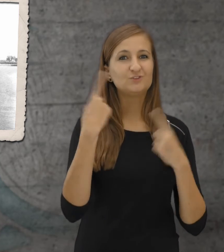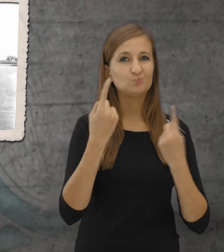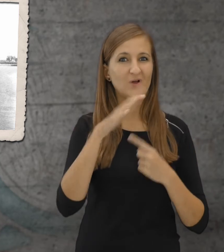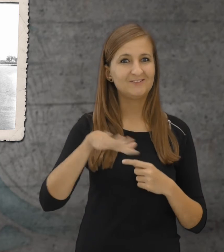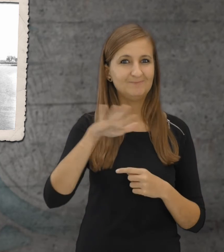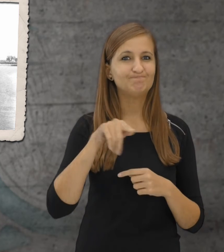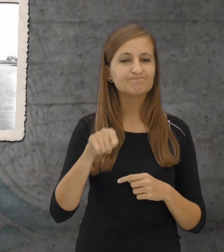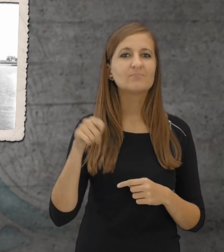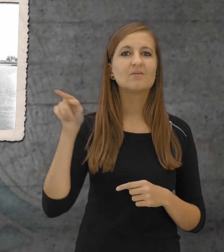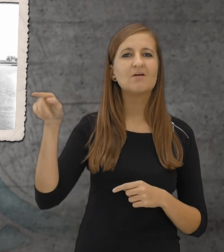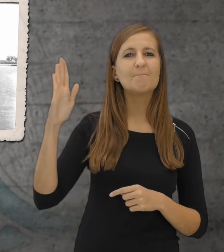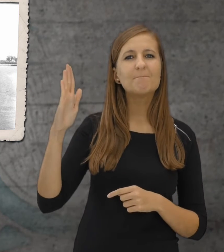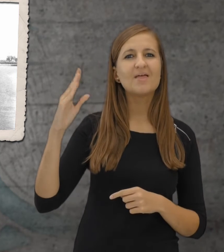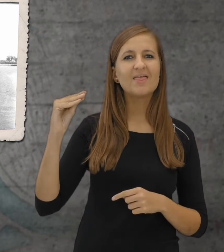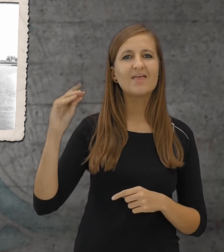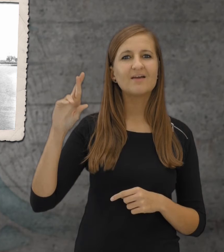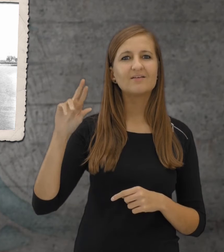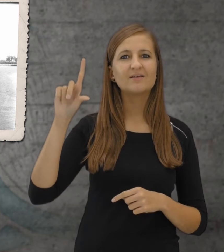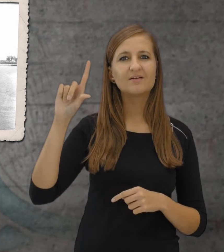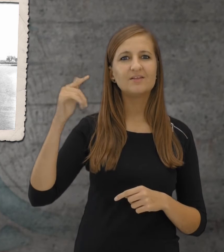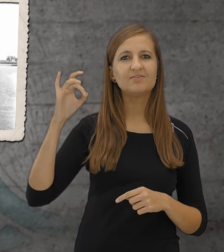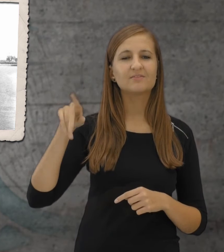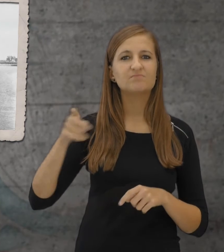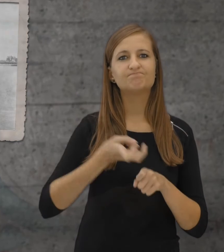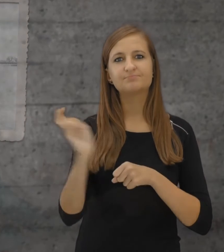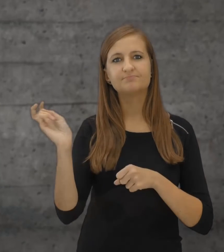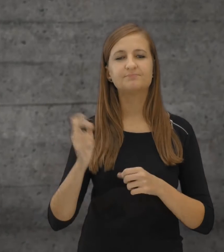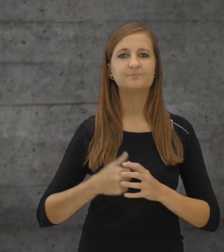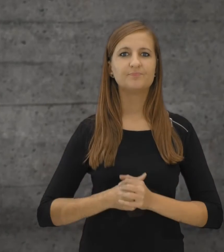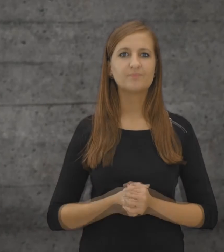Po tej akcji generał Berling został usunięty ze stanowiska.